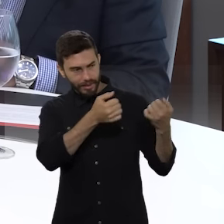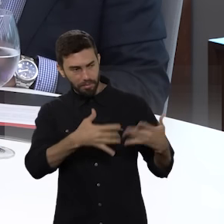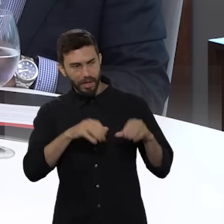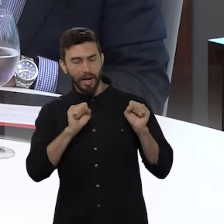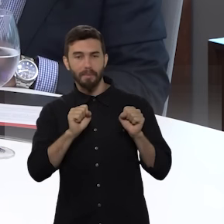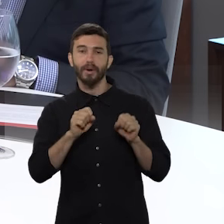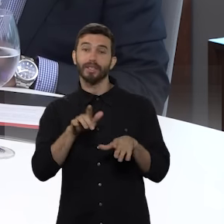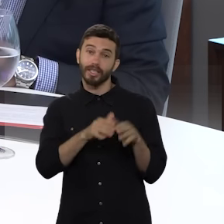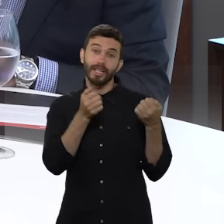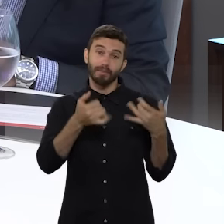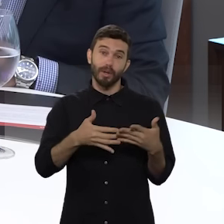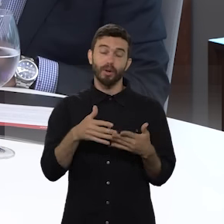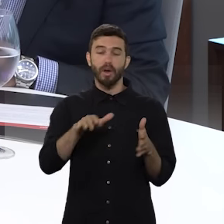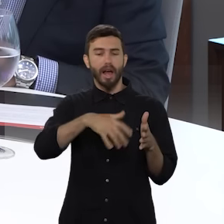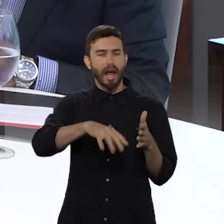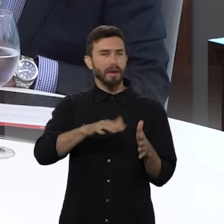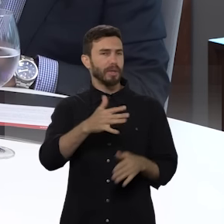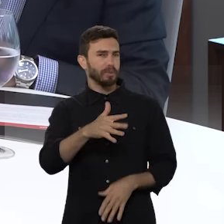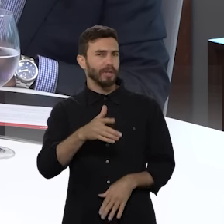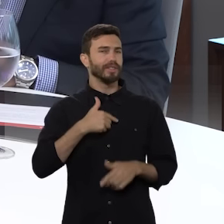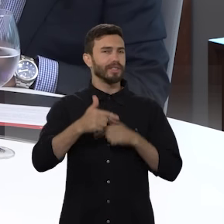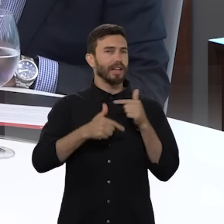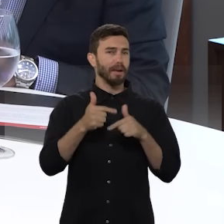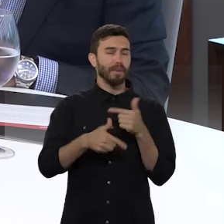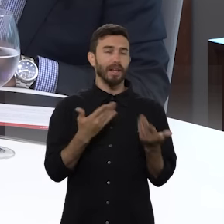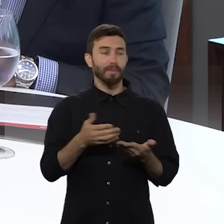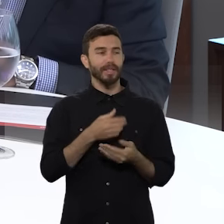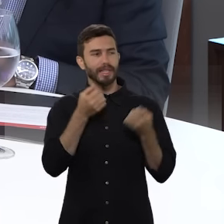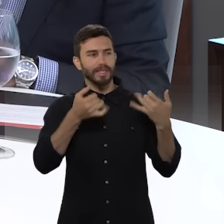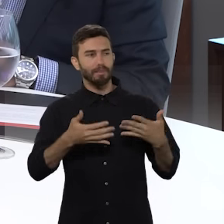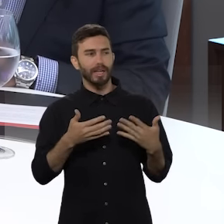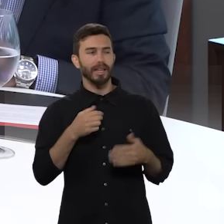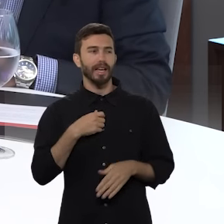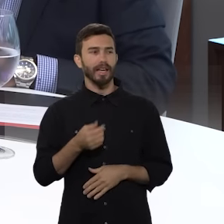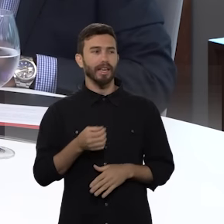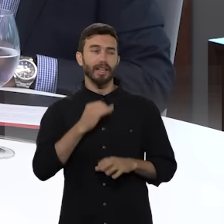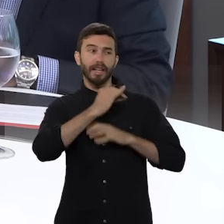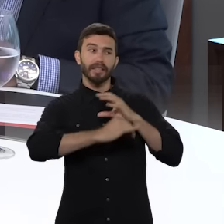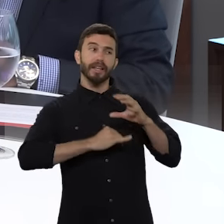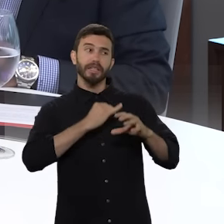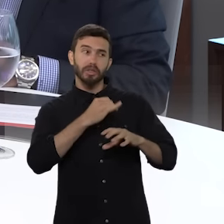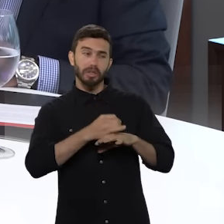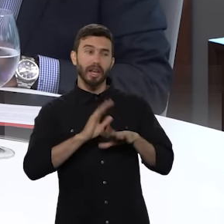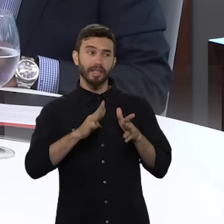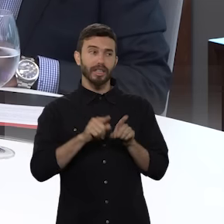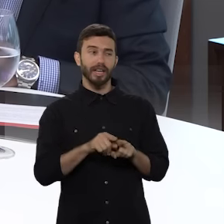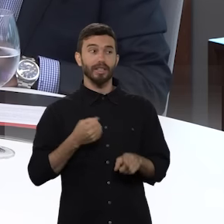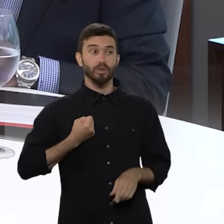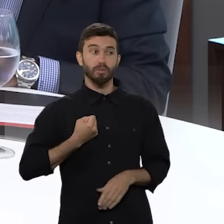que vocês atuam. Dá uma ideia aí, um pouco de presença internacional e grandes números.